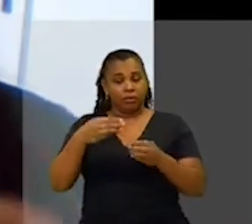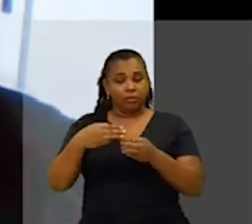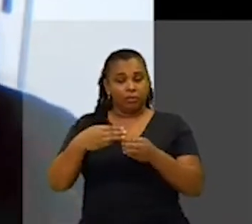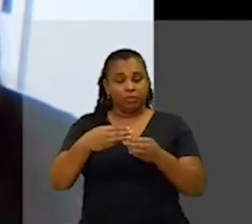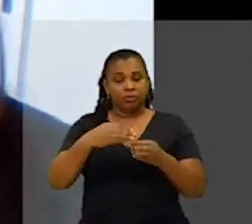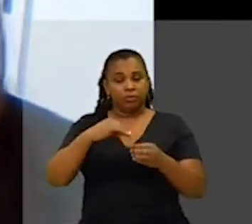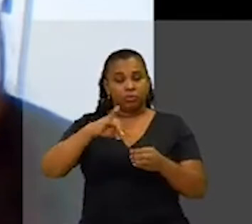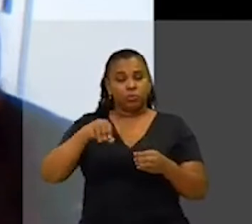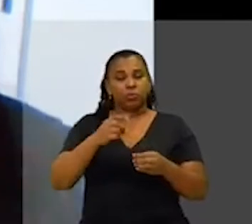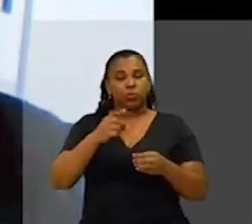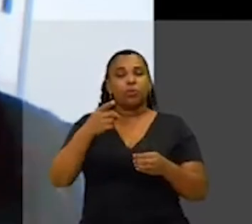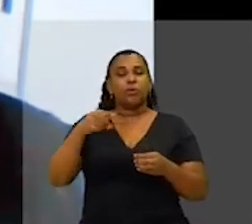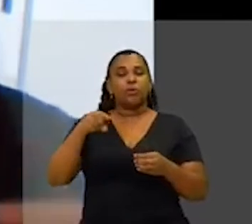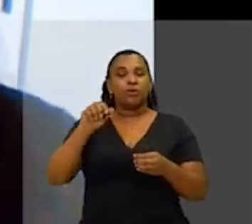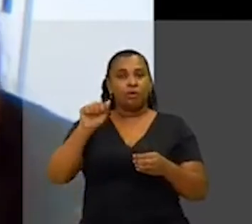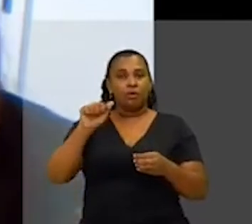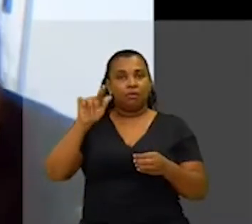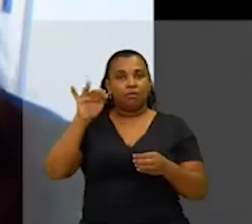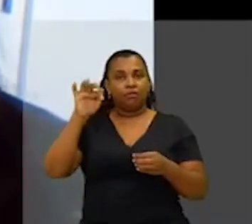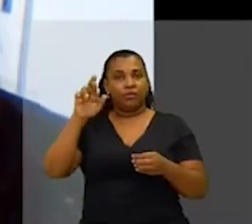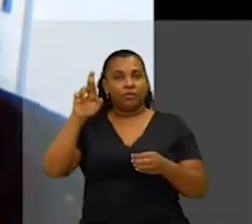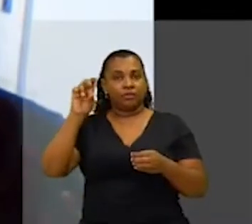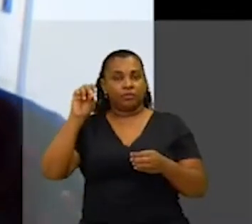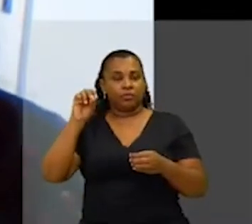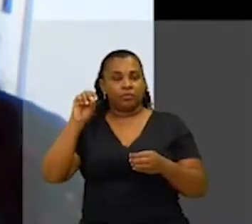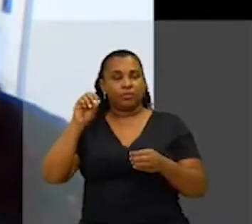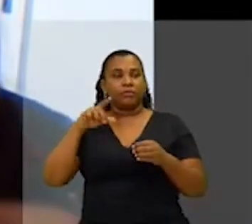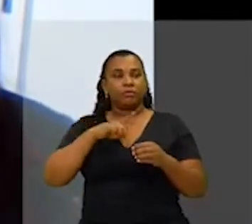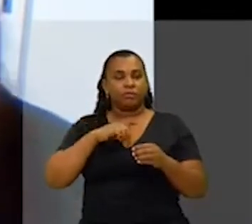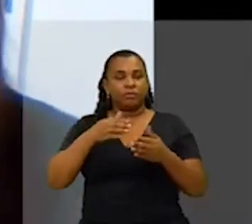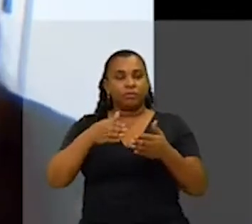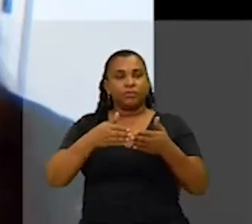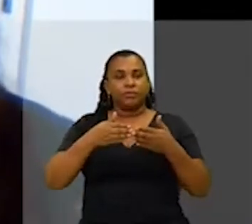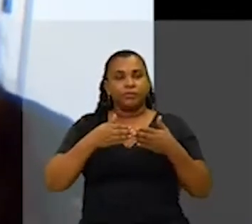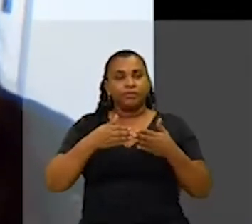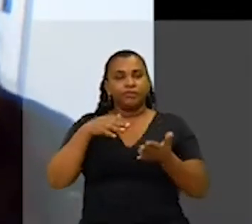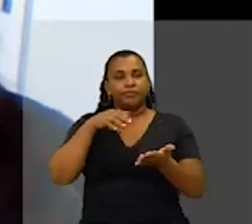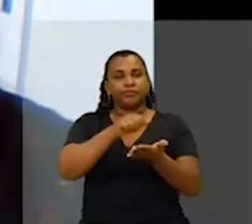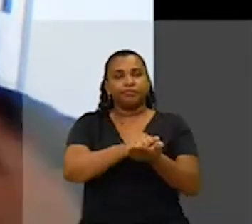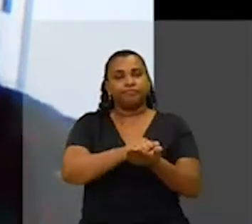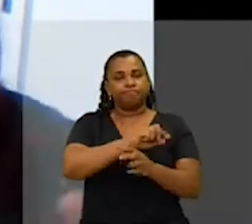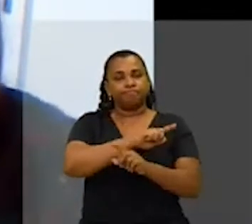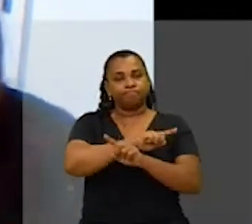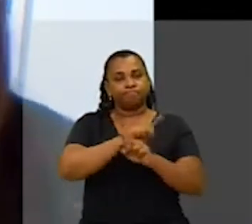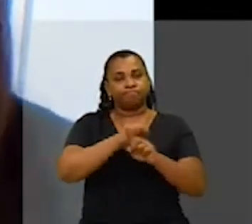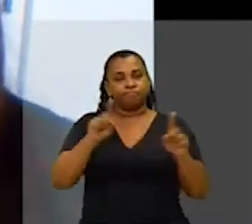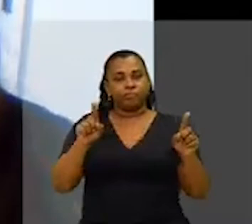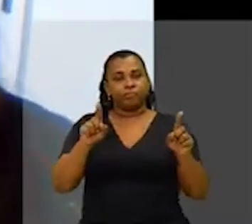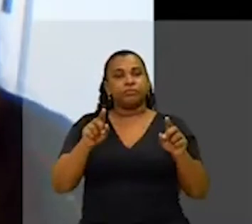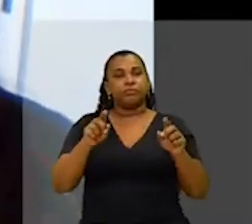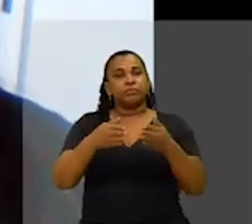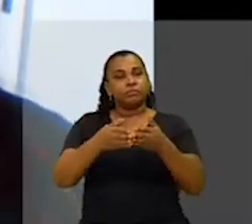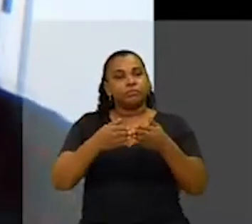e teve seu pedido de registro negado por ser referido uso na urna os balões na eletrônica